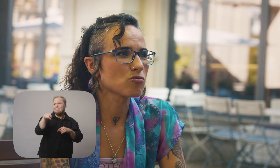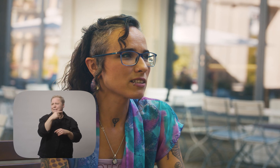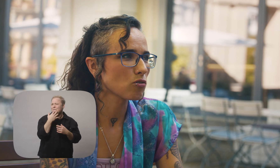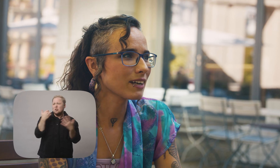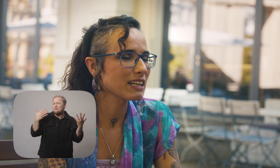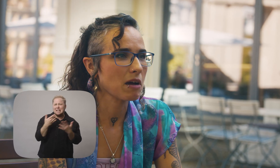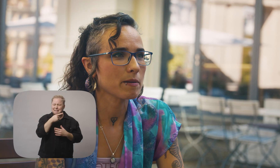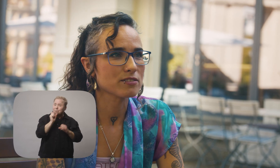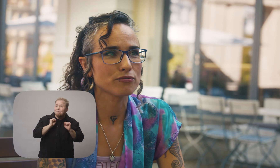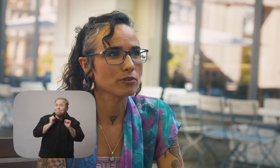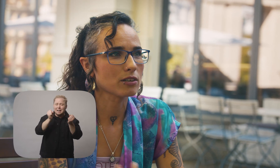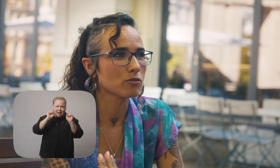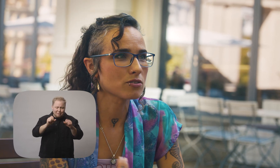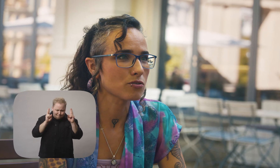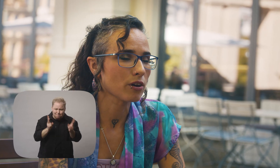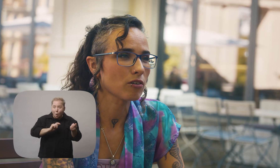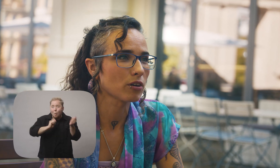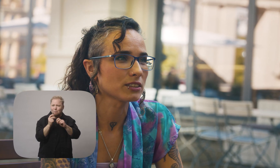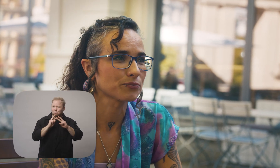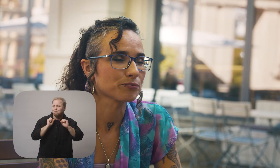die so ganz konkret machbar sind für uns hörende Leute?